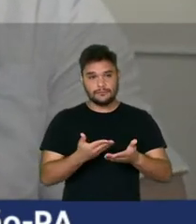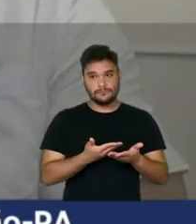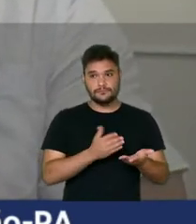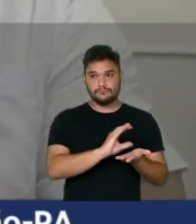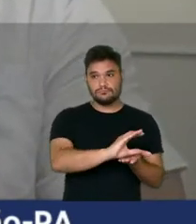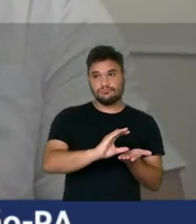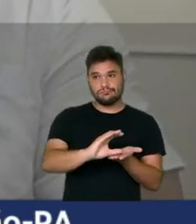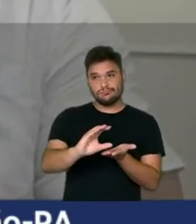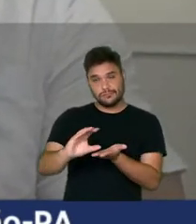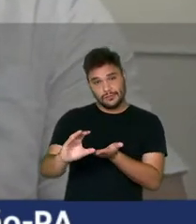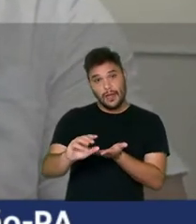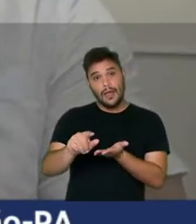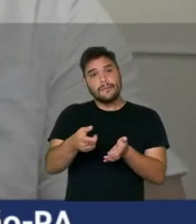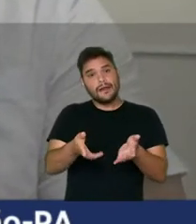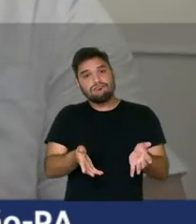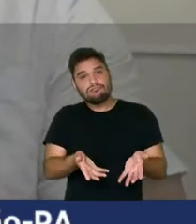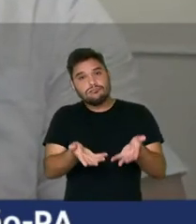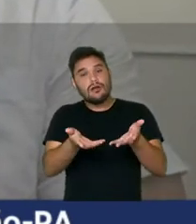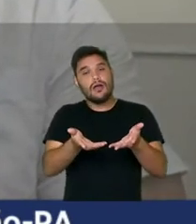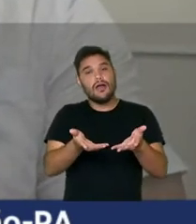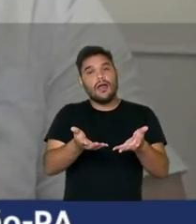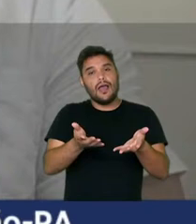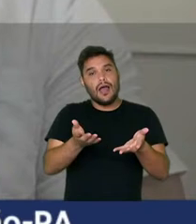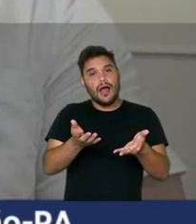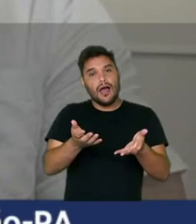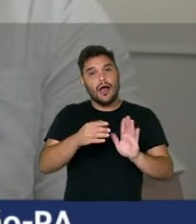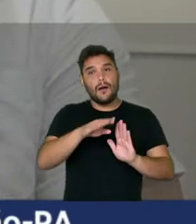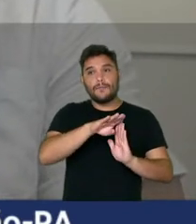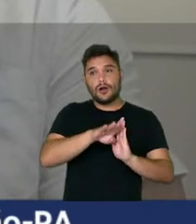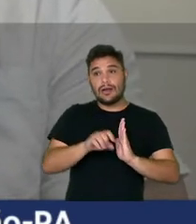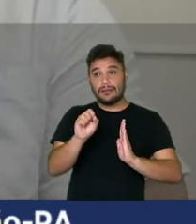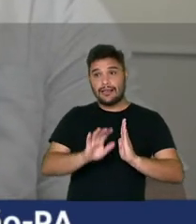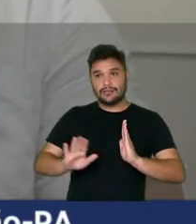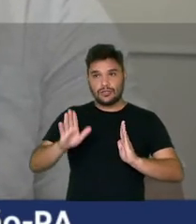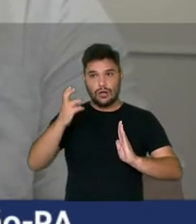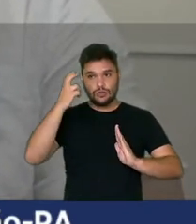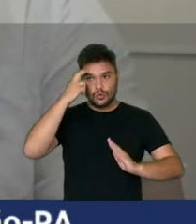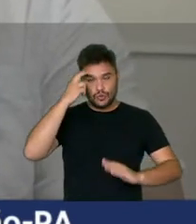FINANCEIRA E ORÇAMENTÁRIA ENTREGAR A UNIÃO, DISTRITO FEDERAL, MUNICÍPIOS, PARA CUSTEAR A POLÍTICA NACIONAL